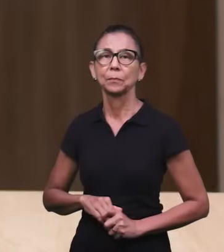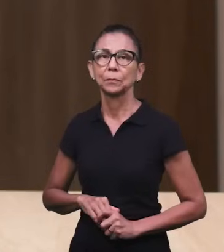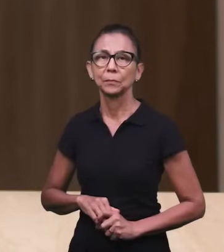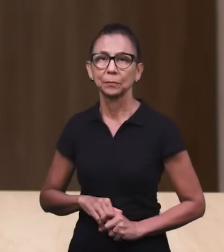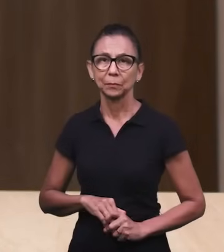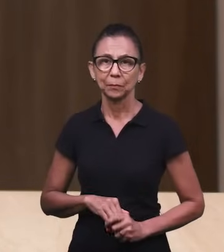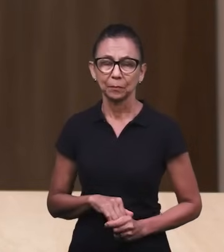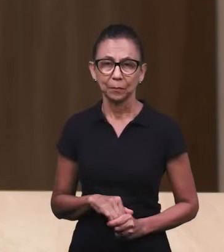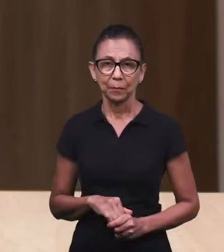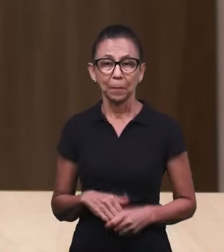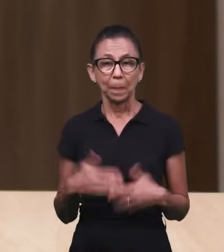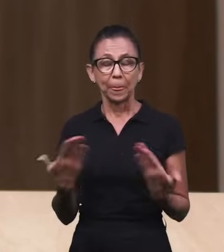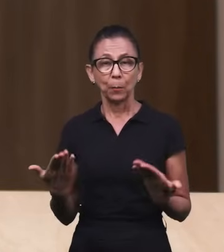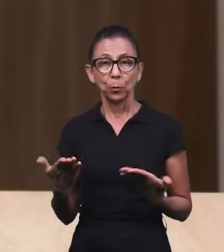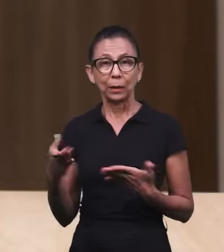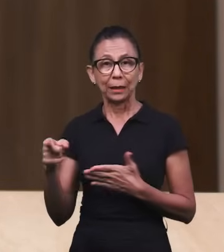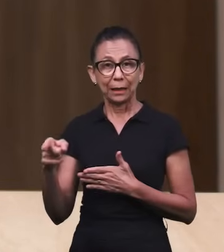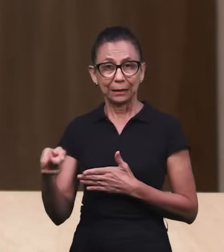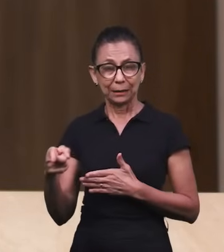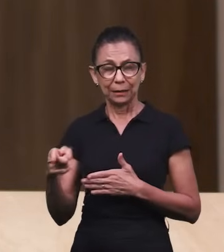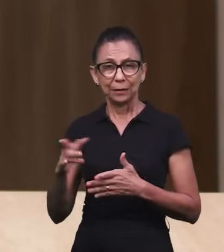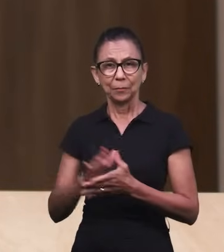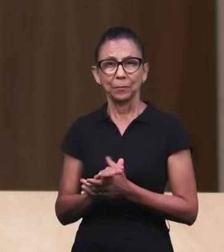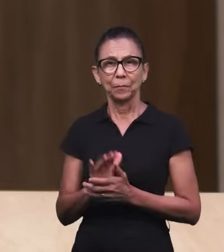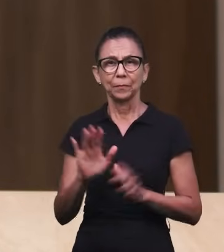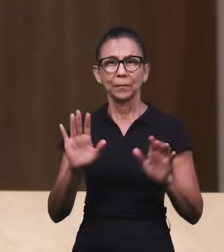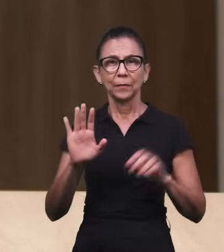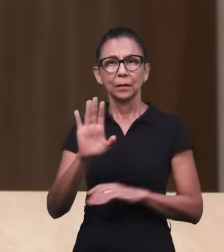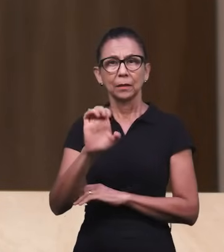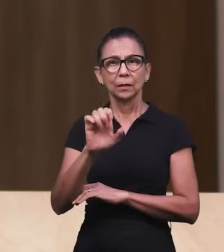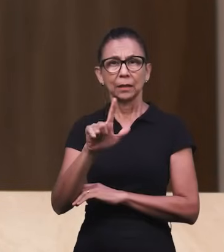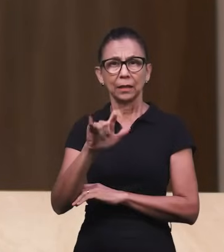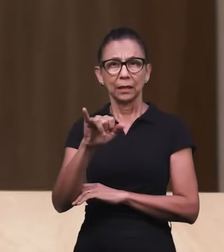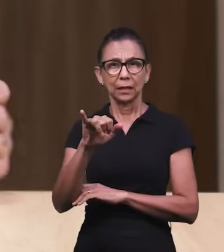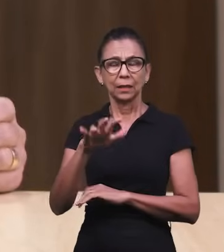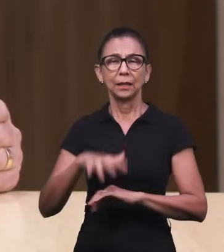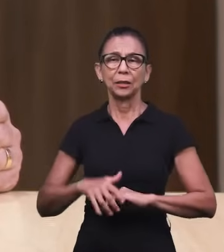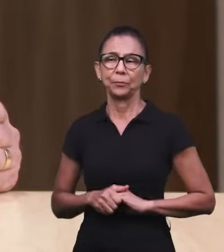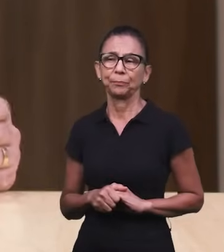contra o espírito santo o que que Eli queria do Espírito Santo nada ele ouvia A Voz do Espírito